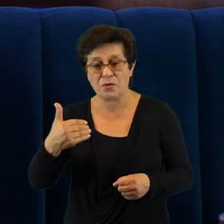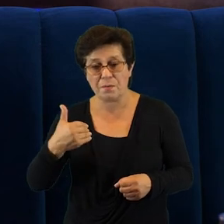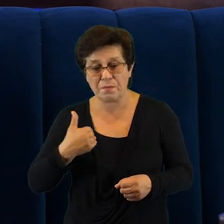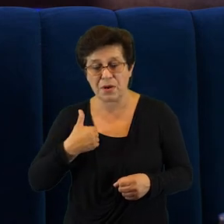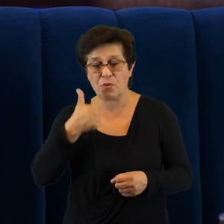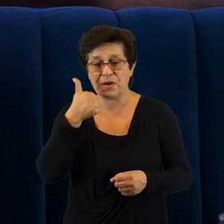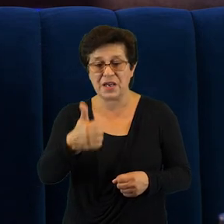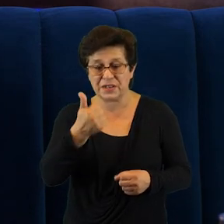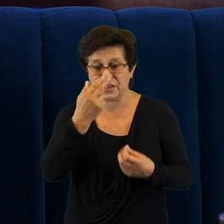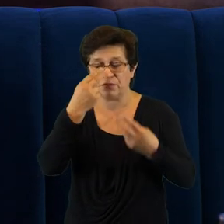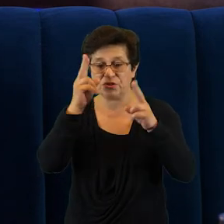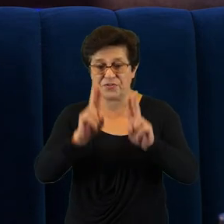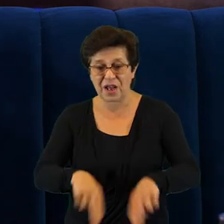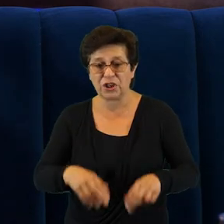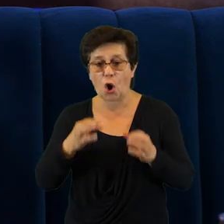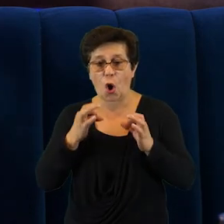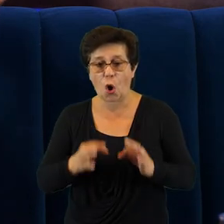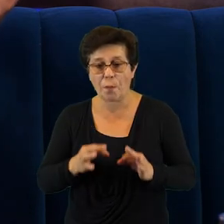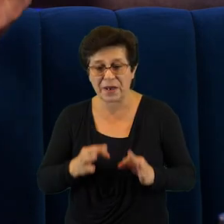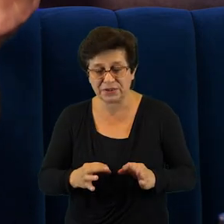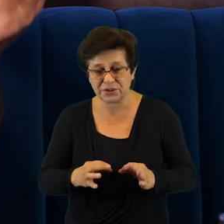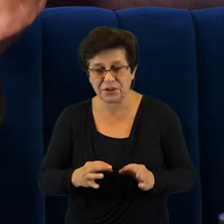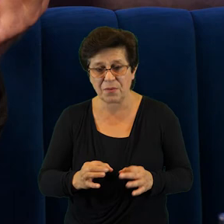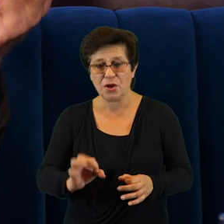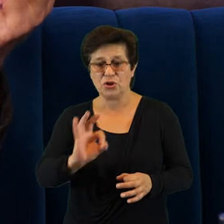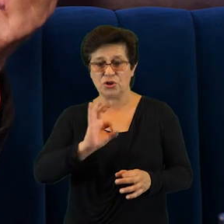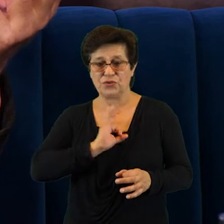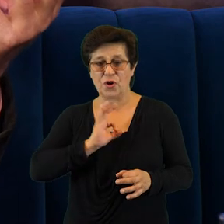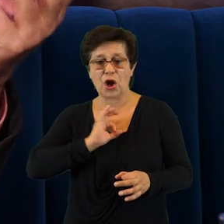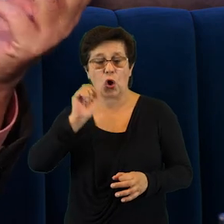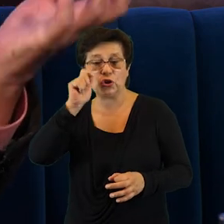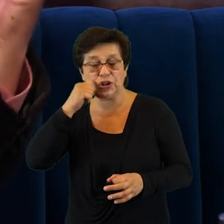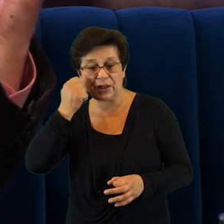jedynym obecnym przy śmierci swojego dziadka, do którego pojechał na wakacje,